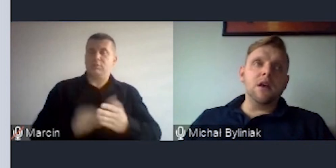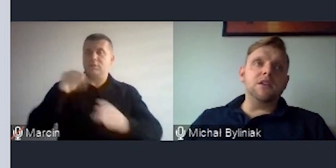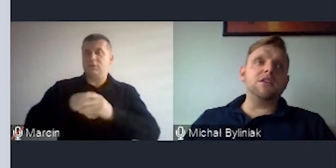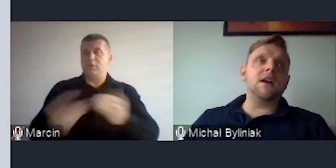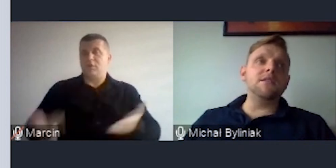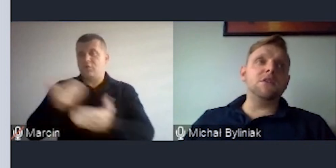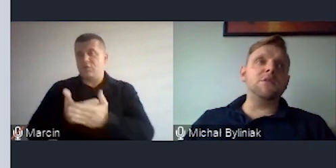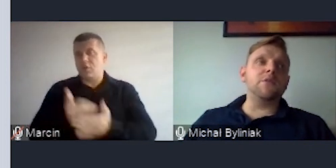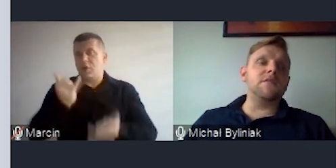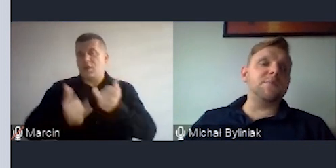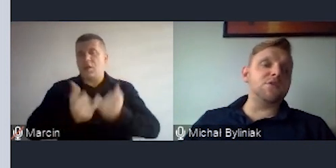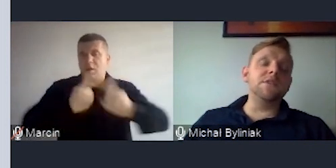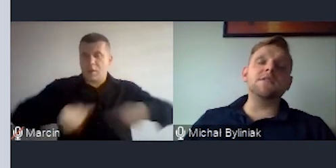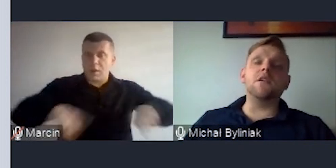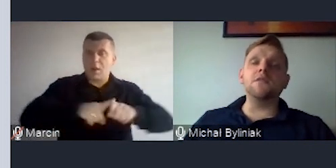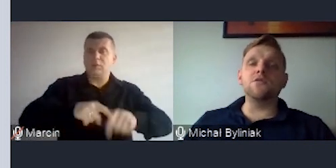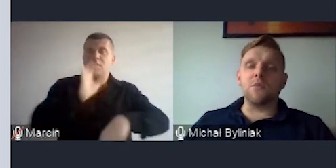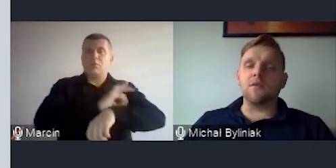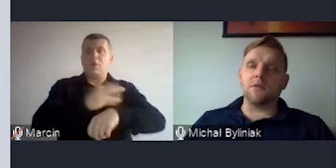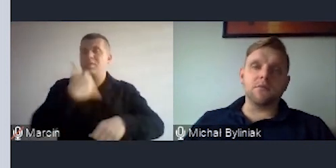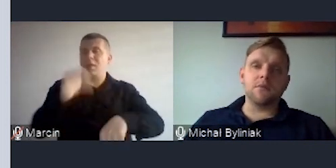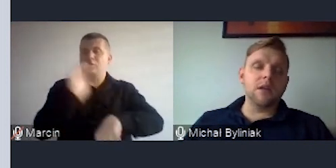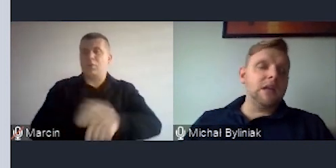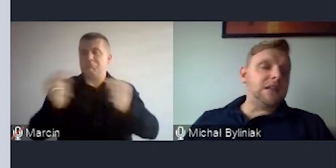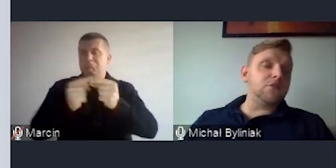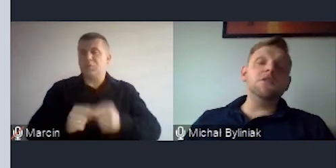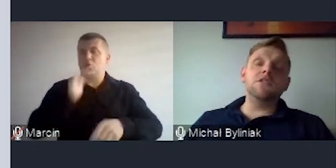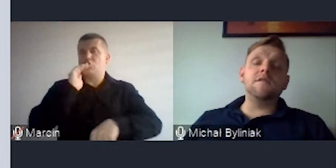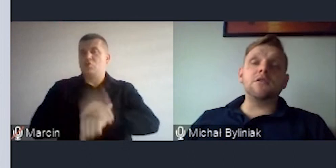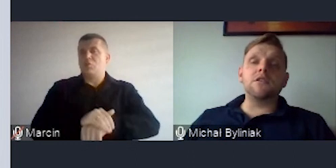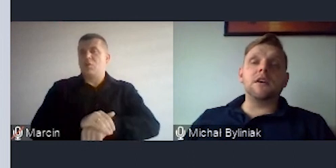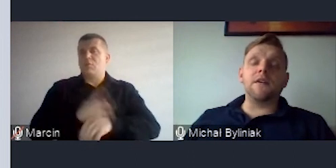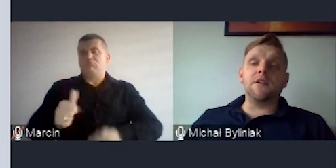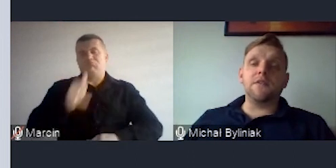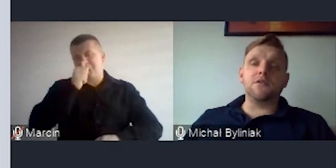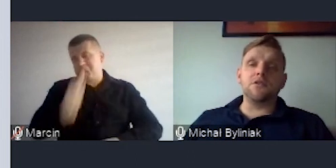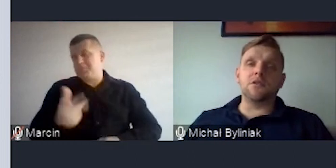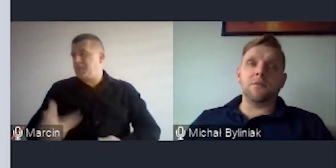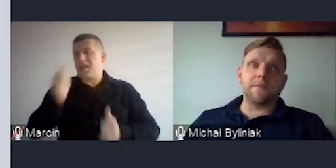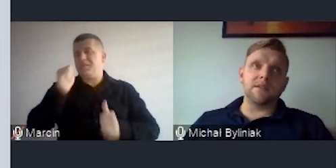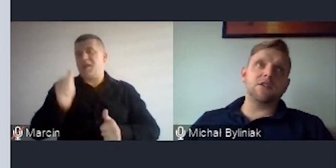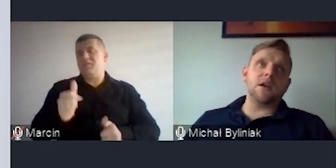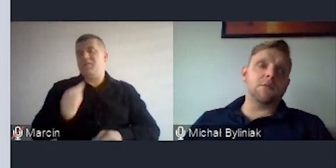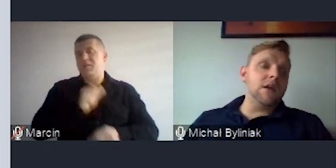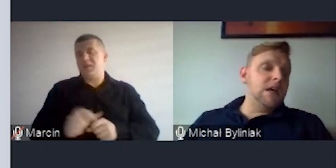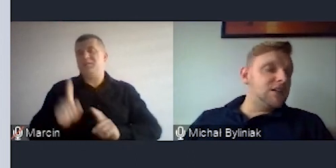jeśli realizujecie projekt w sposób niezgonny z umową, to nic dziwnego, że te nie kwalifikowalności się zdarzają.